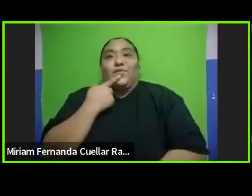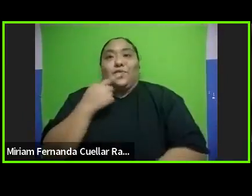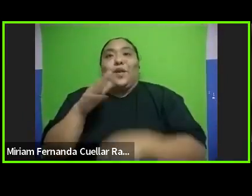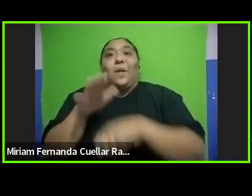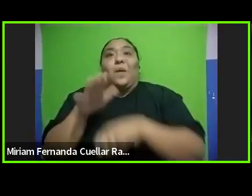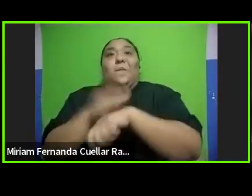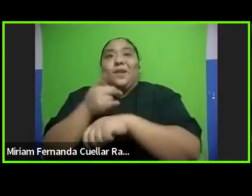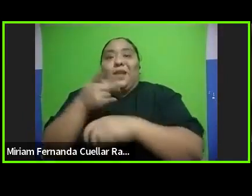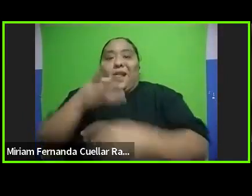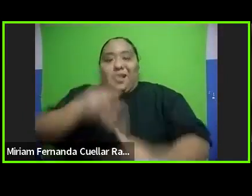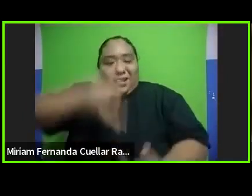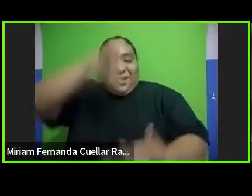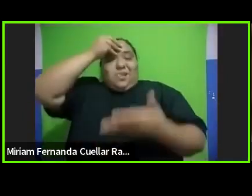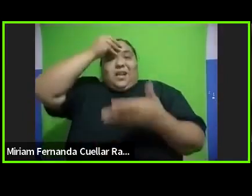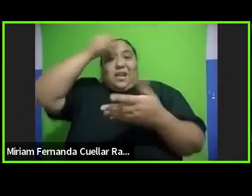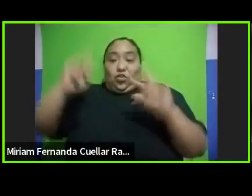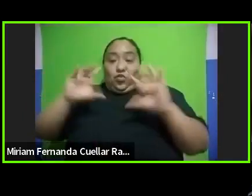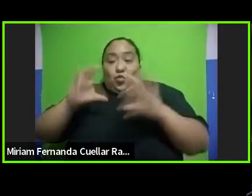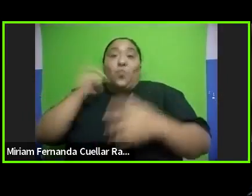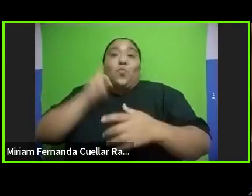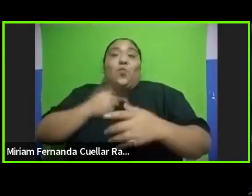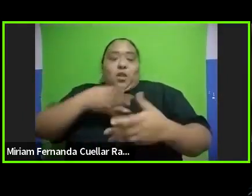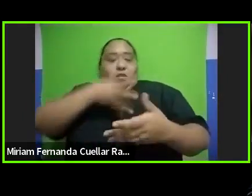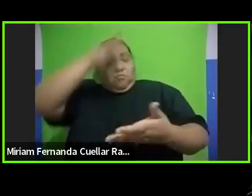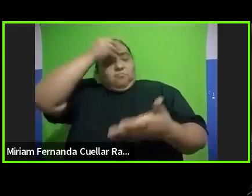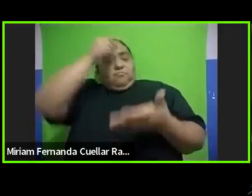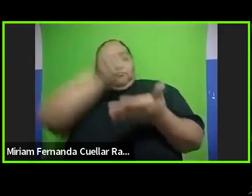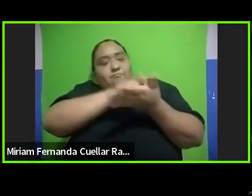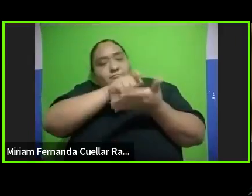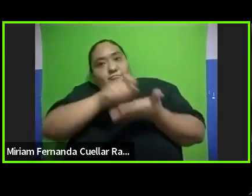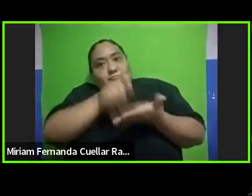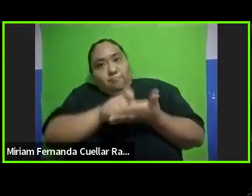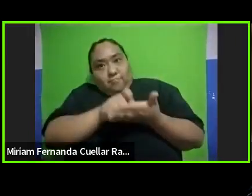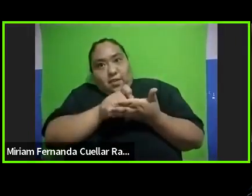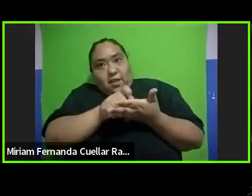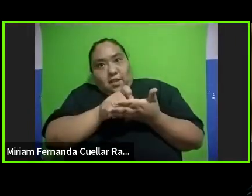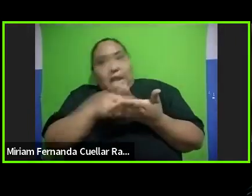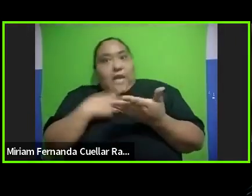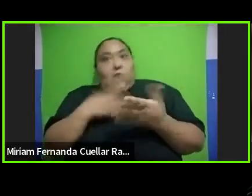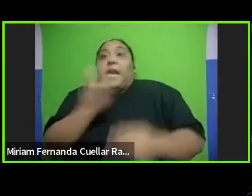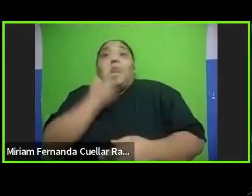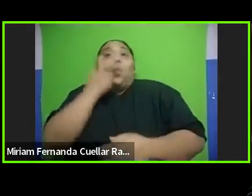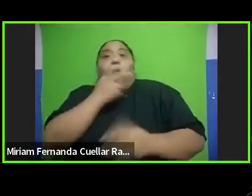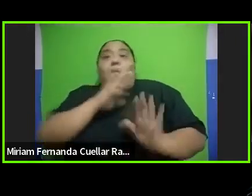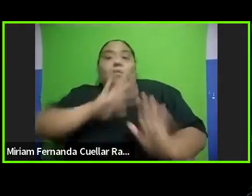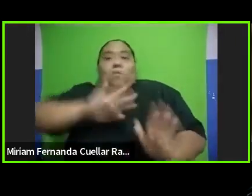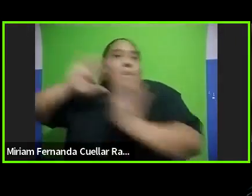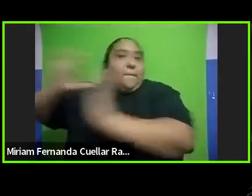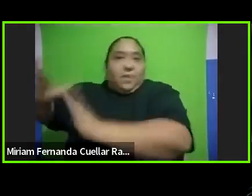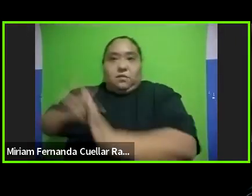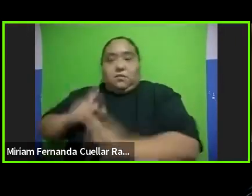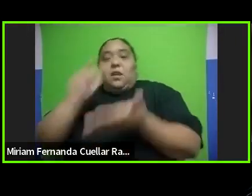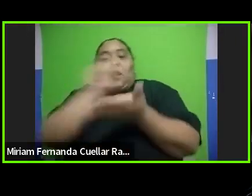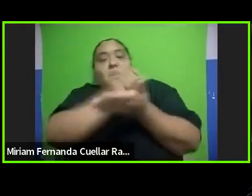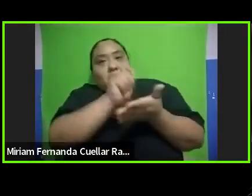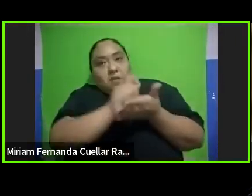Que es la adquisición Que es la adquisición de la lengua escrita. el Pp rita. porque nos referimos a la lengua escrita. No al español,